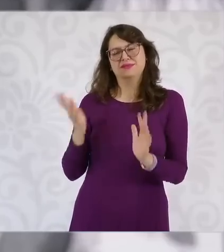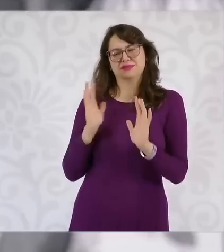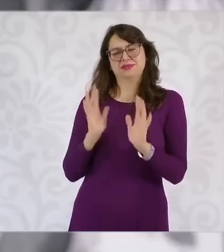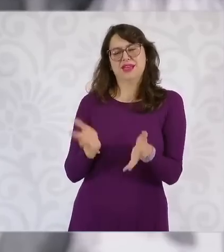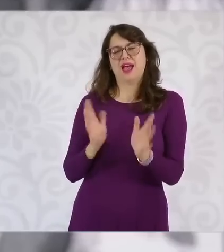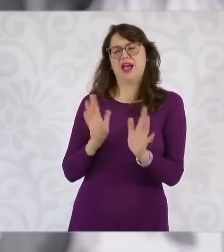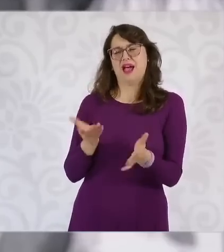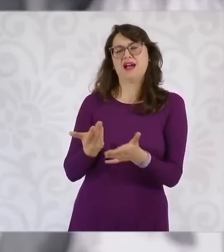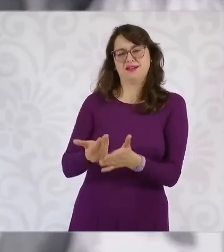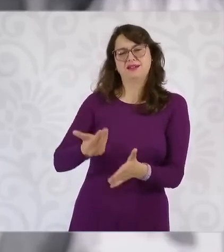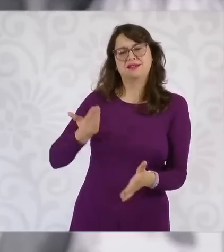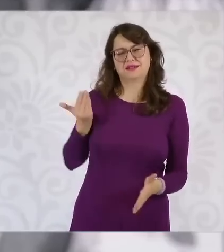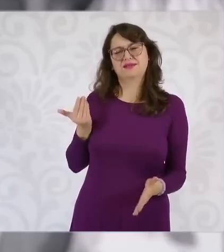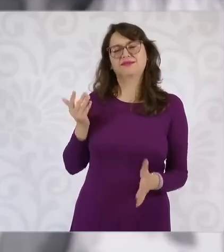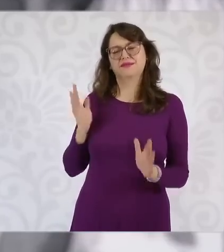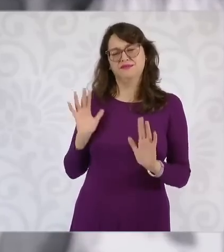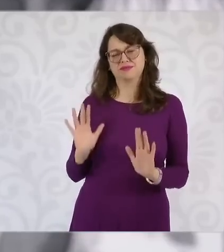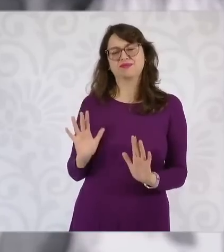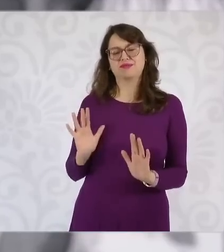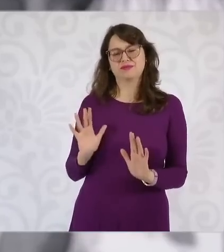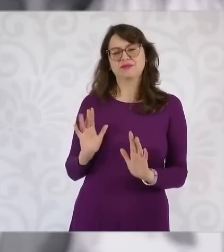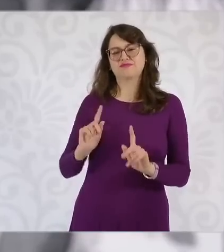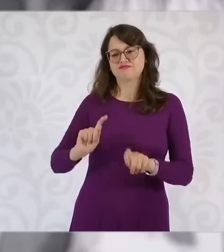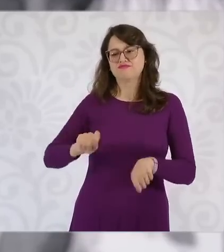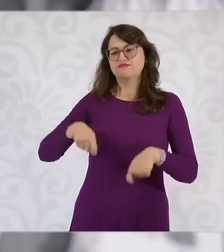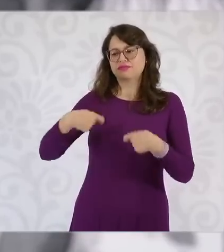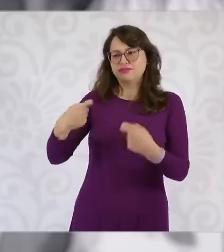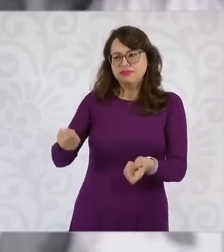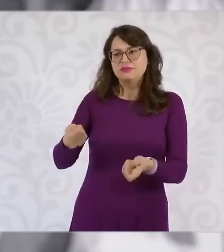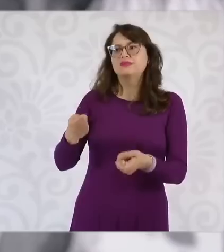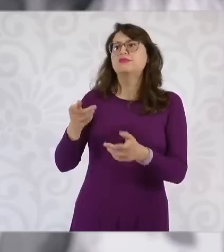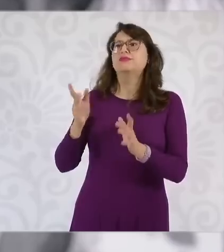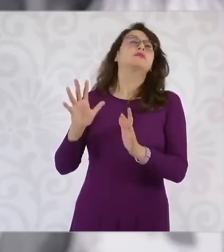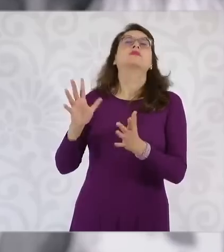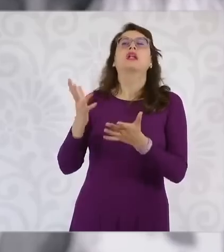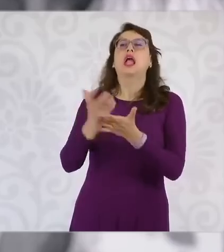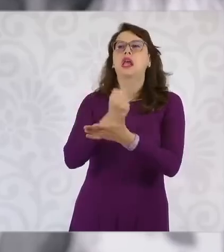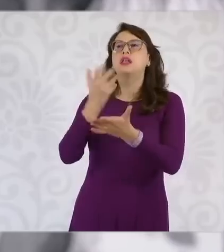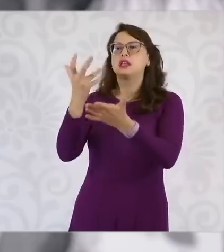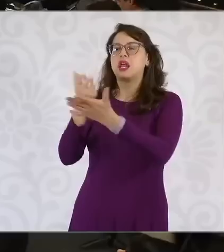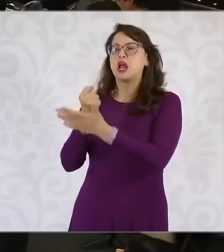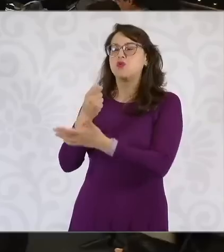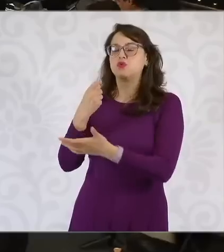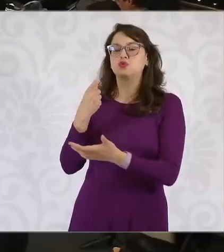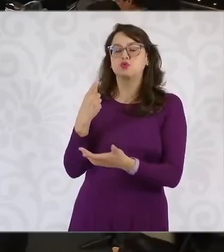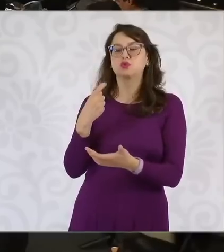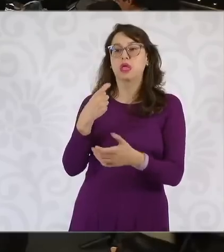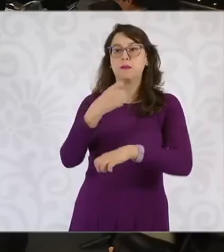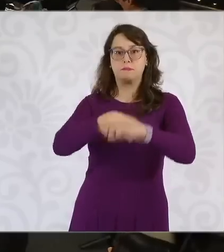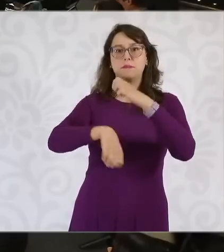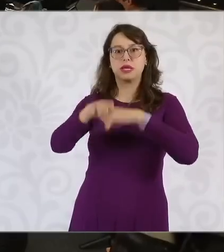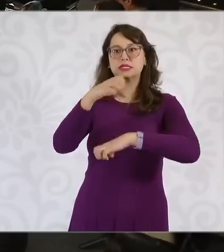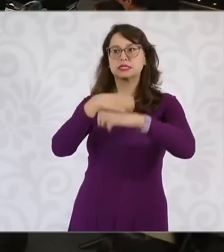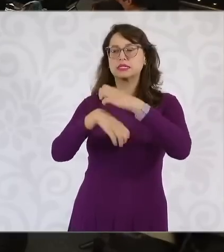ya hubo una primera asignación a las empresas que ganaron que por cierto es muy importante porque se